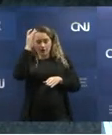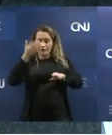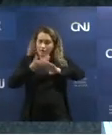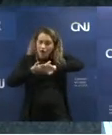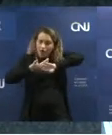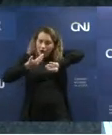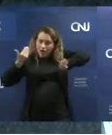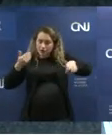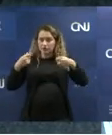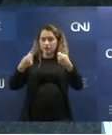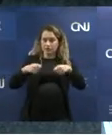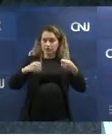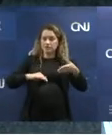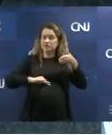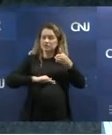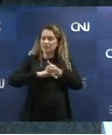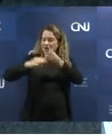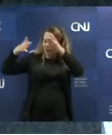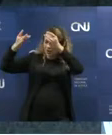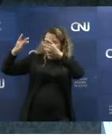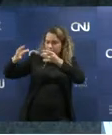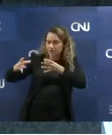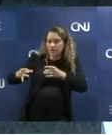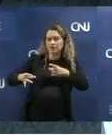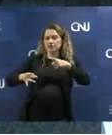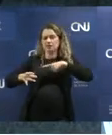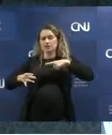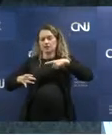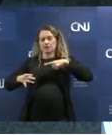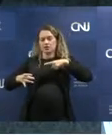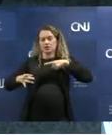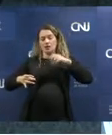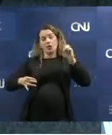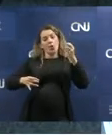a caracterização da negligência, desídia ou falta de ação.